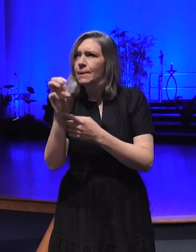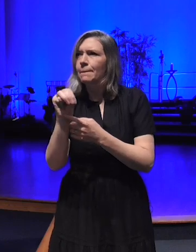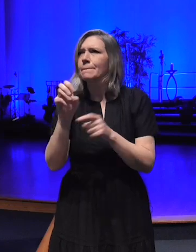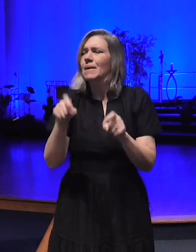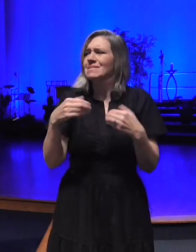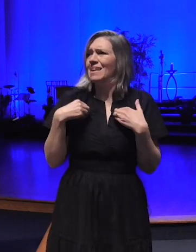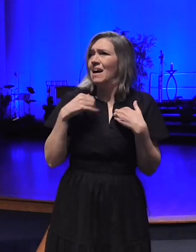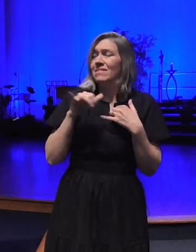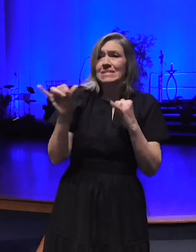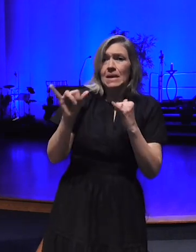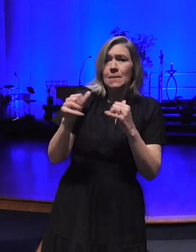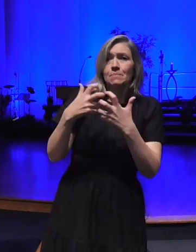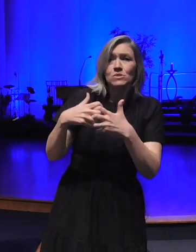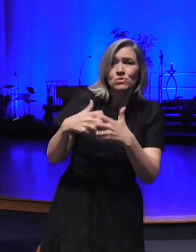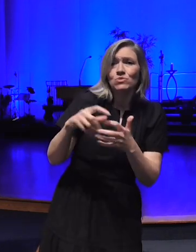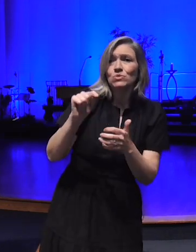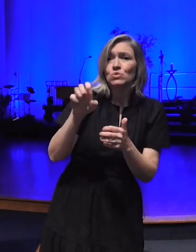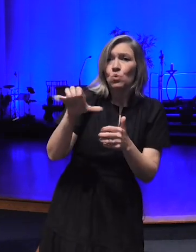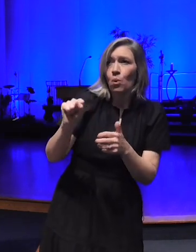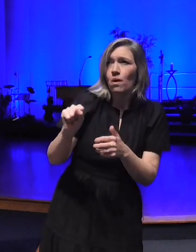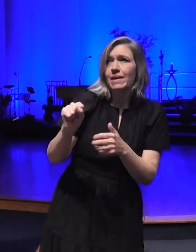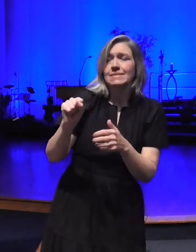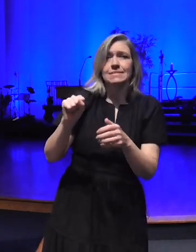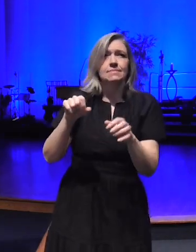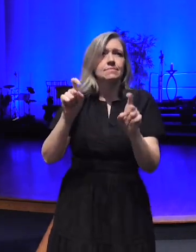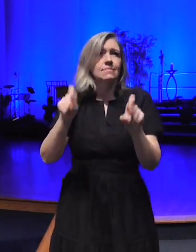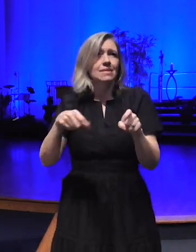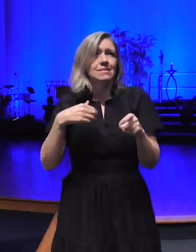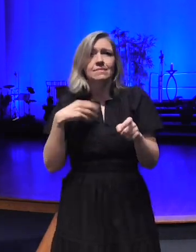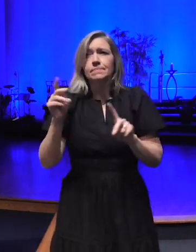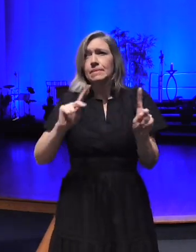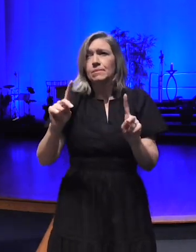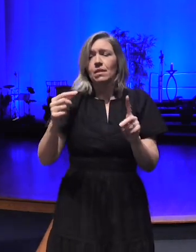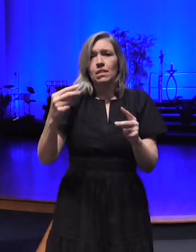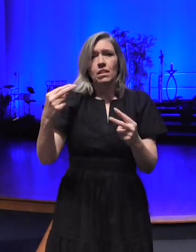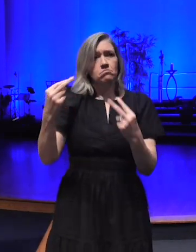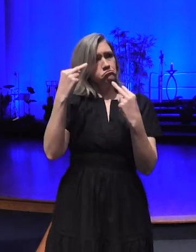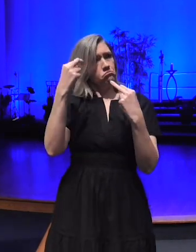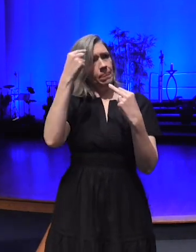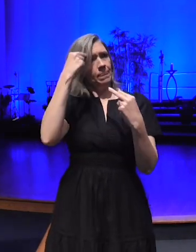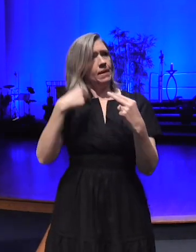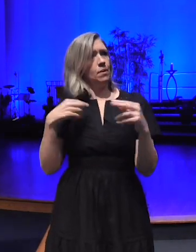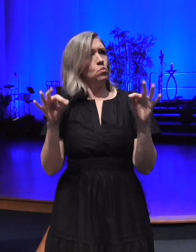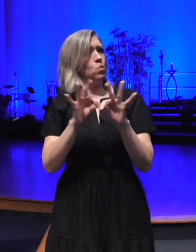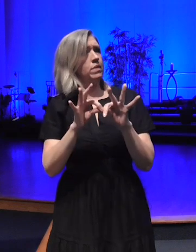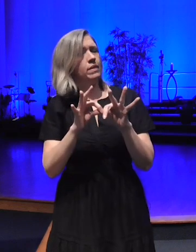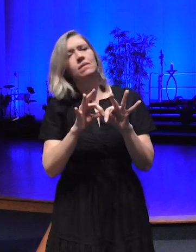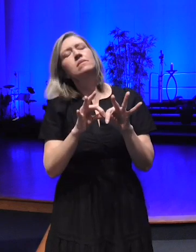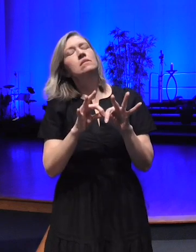que hacer que la gente diga que soy digno y todo esto en lo que quedamos atrapados cuando lo que estamos aquí